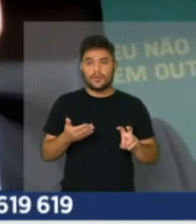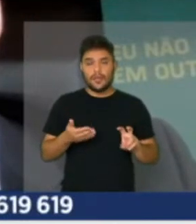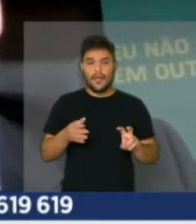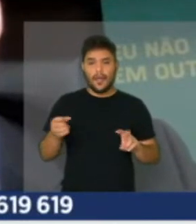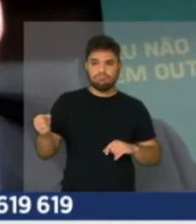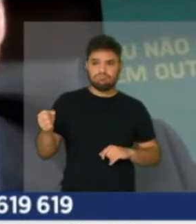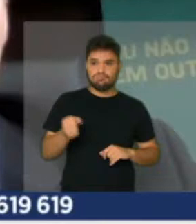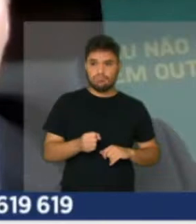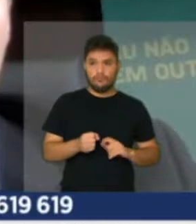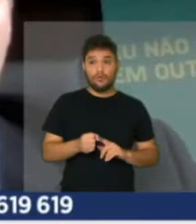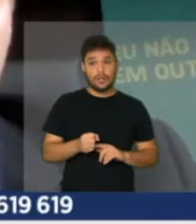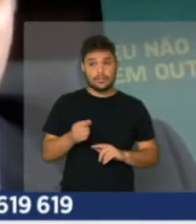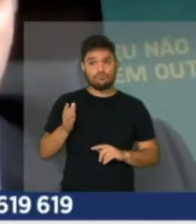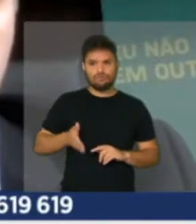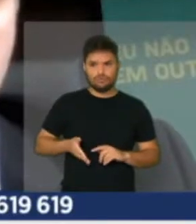TEMOS DUAS COMISSÕES QUE JÁ APROVARAM CONVOCAÇÕES DO